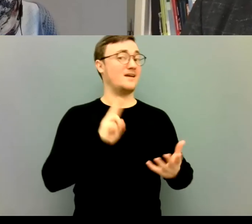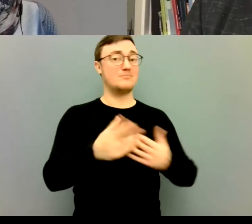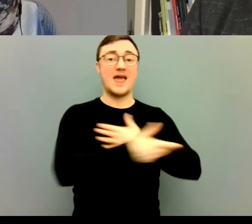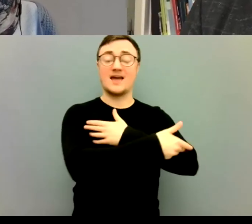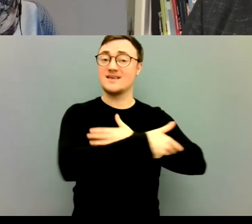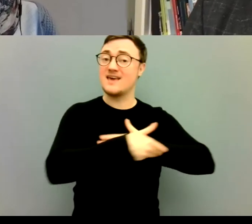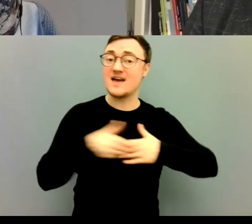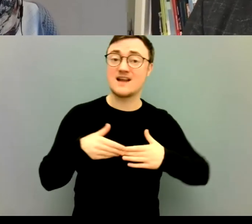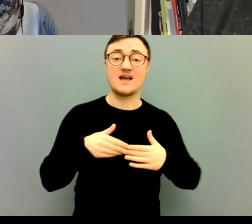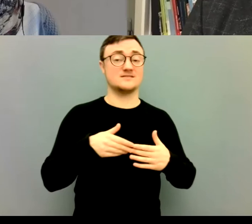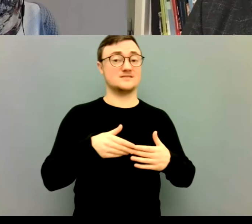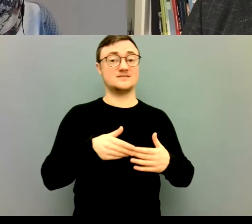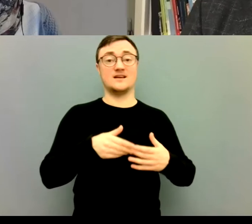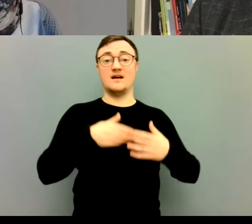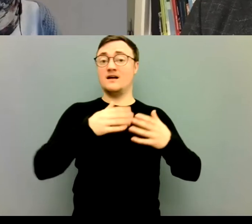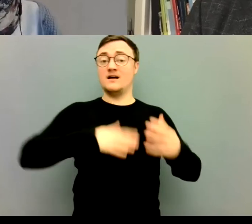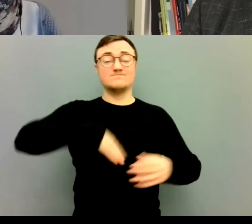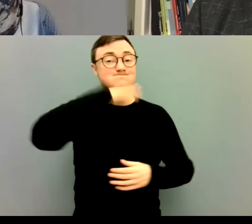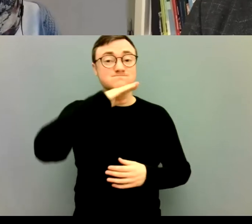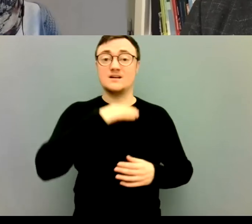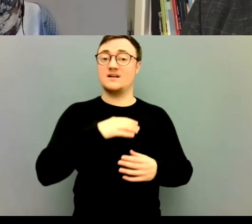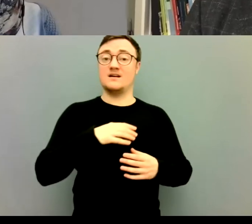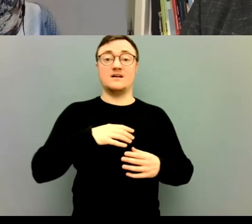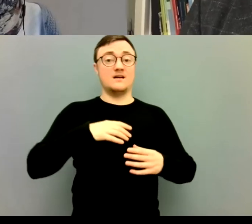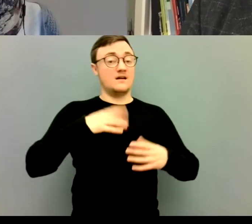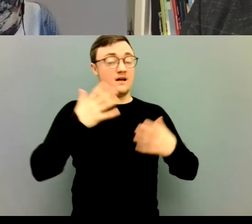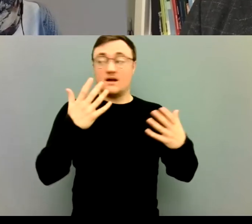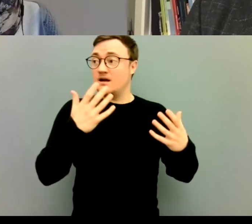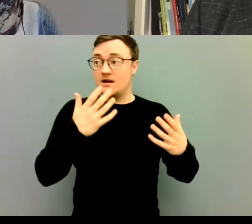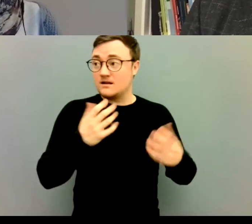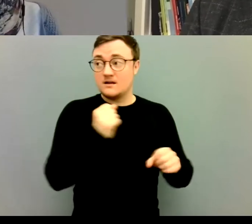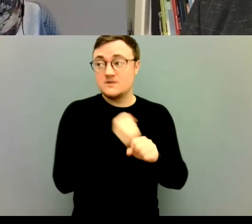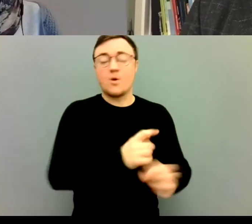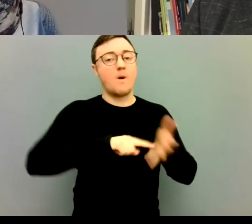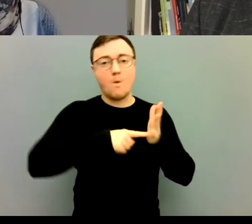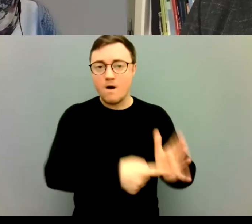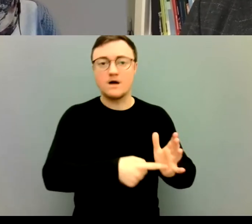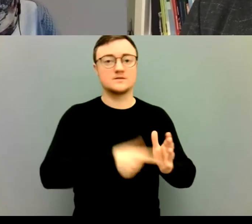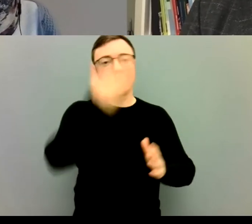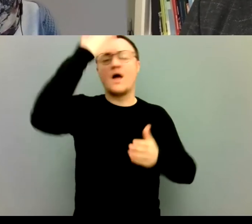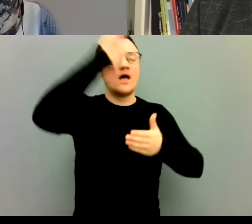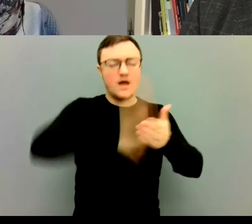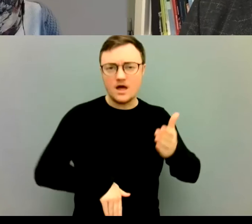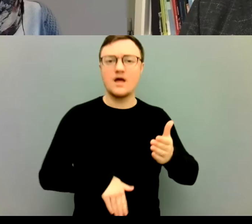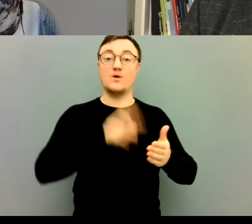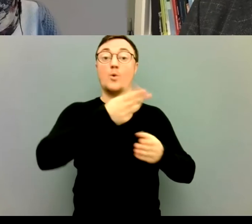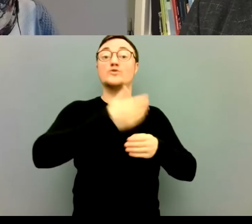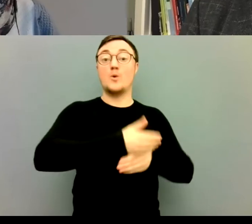man går på knäna, innan pandemin och i större utsträckning efter pandemin.